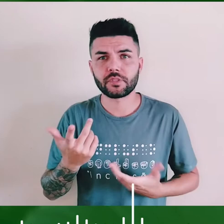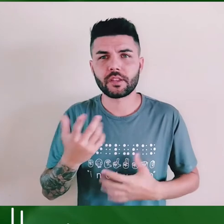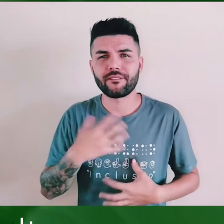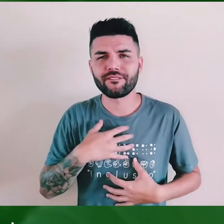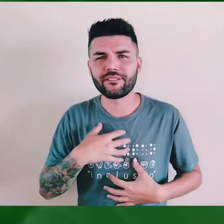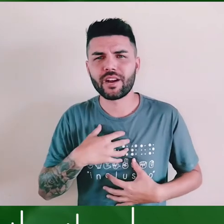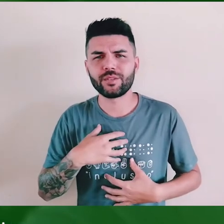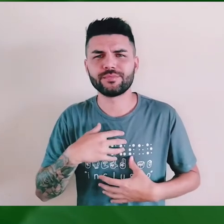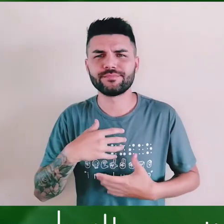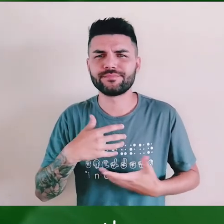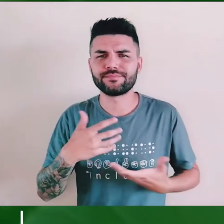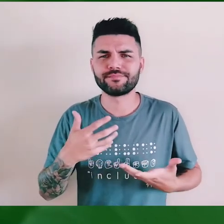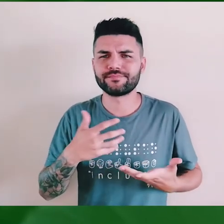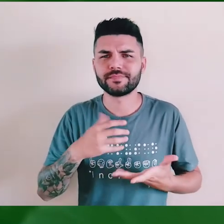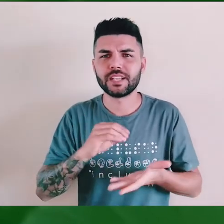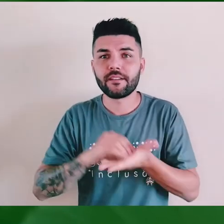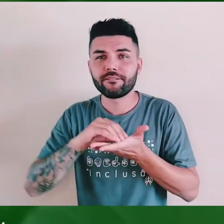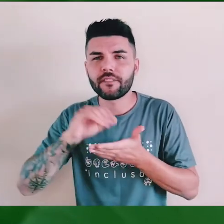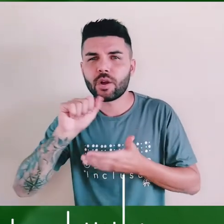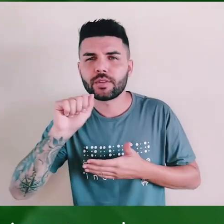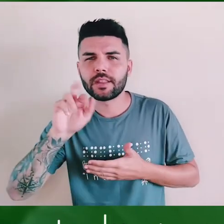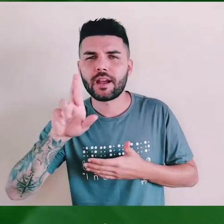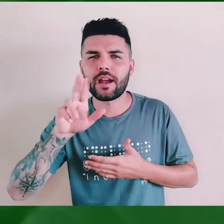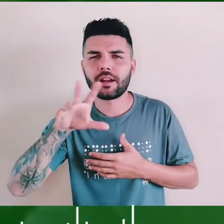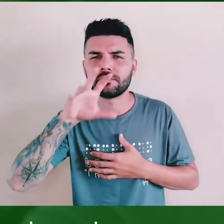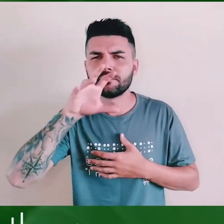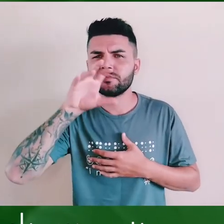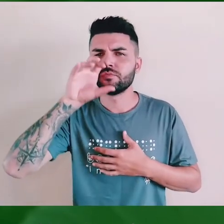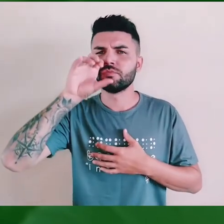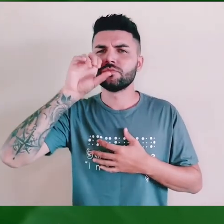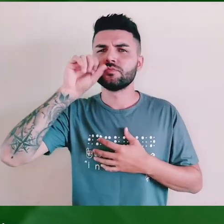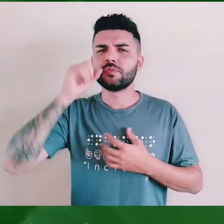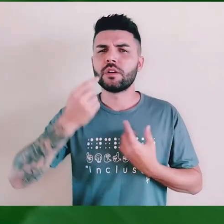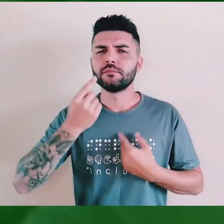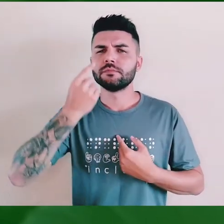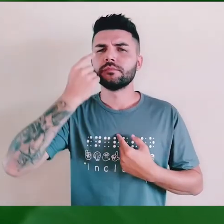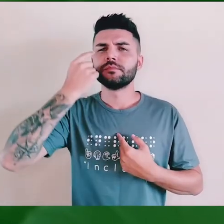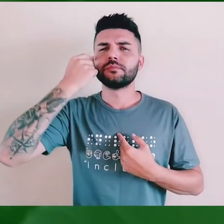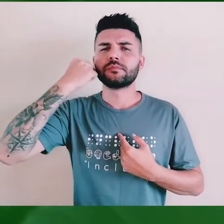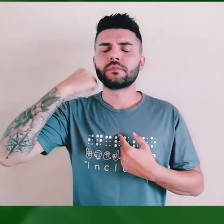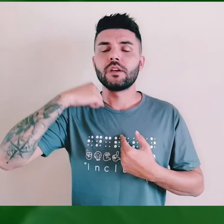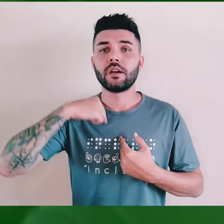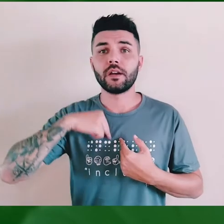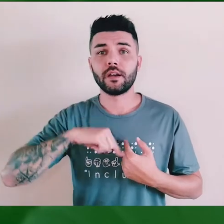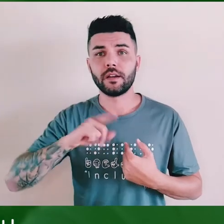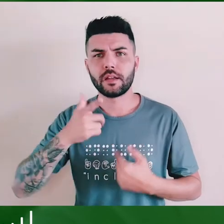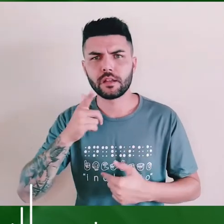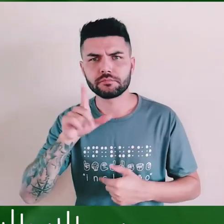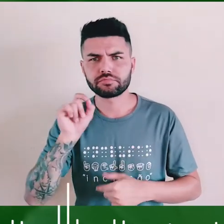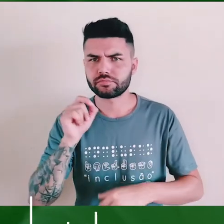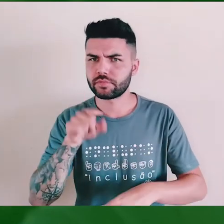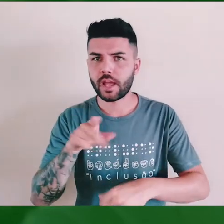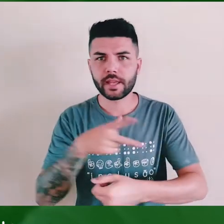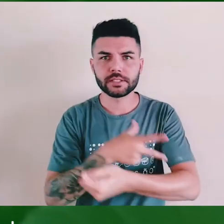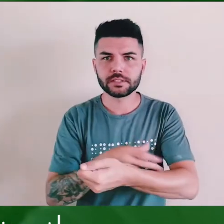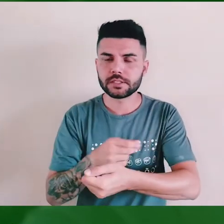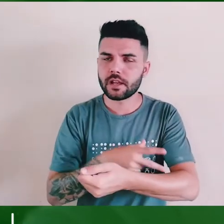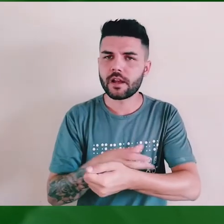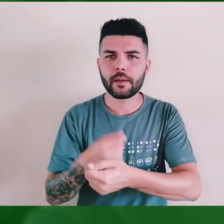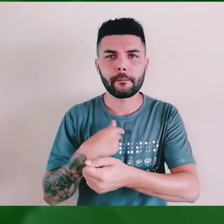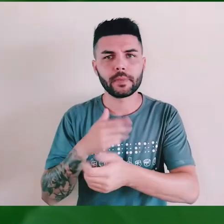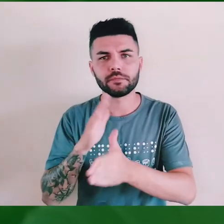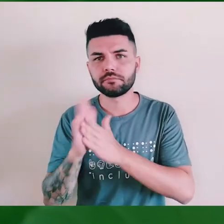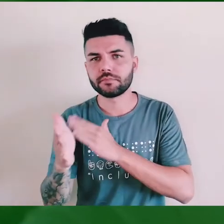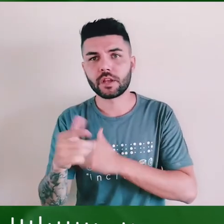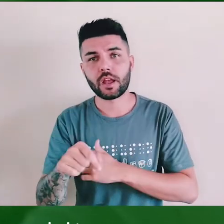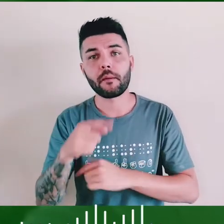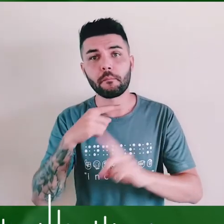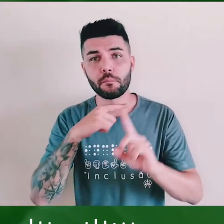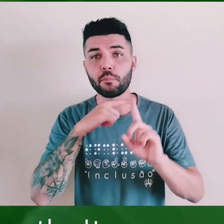falar períodos longos. Ai falei, vou fazer o exame! Fiz o exame e deu positivo, e aí